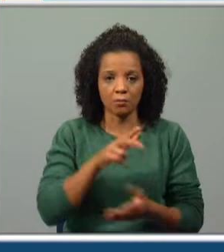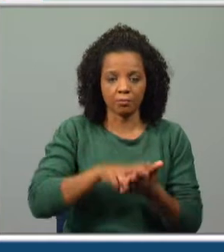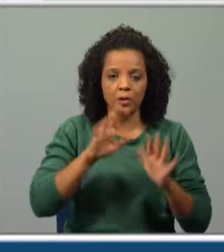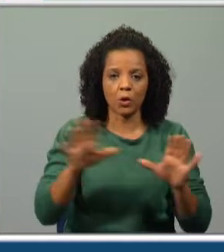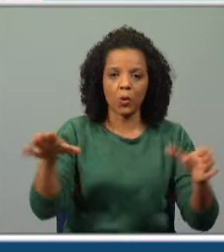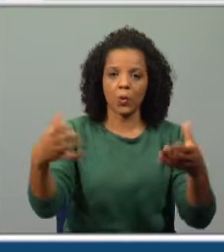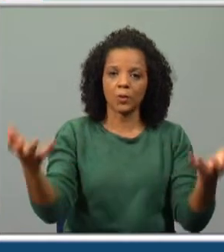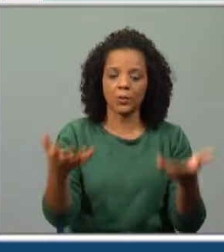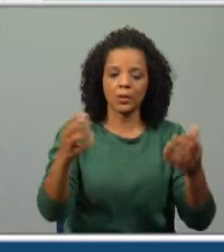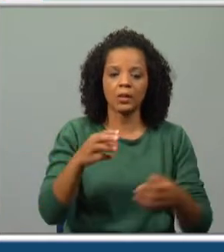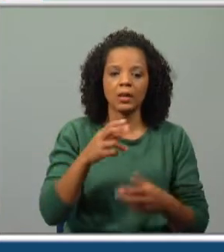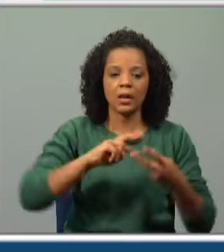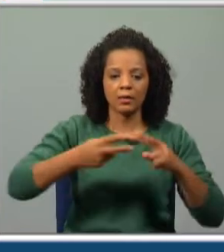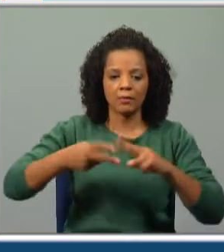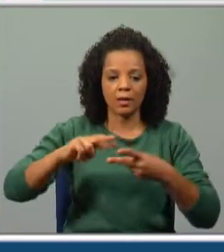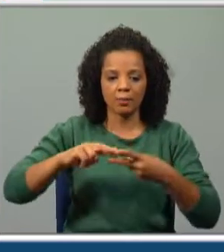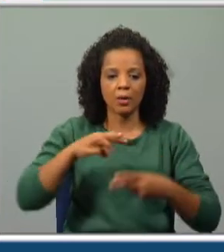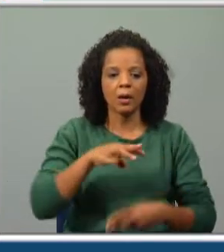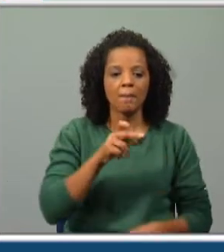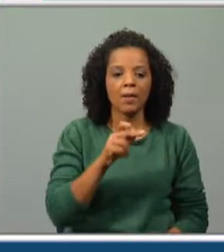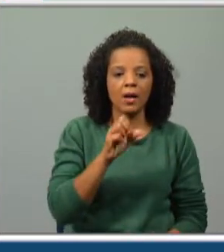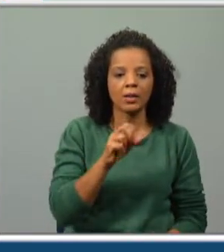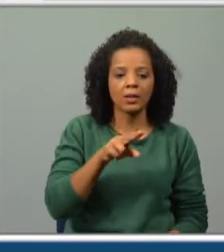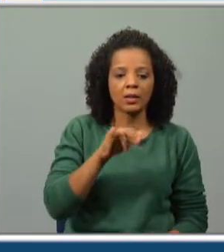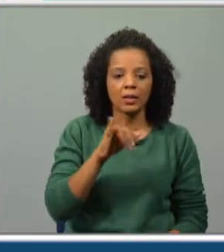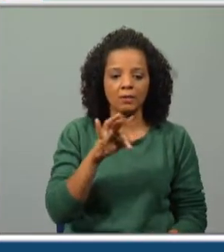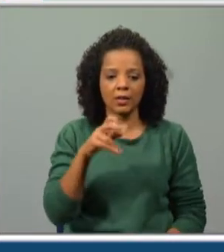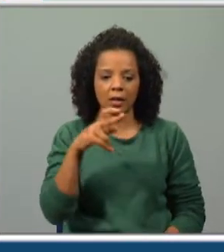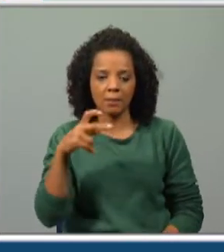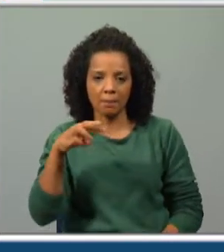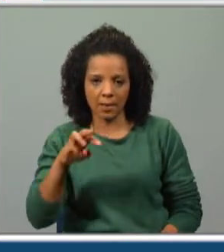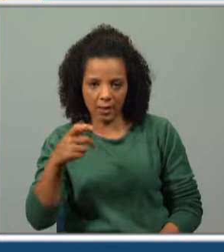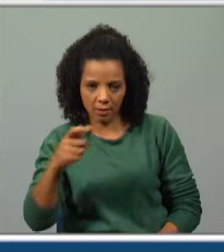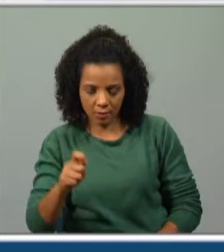acordo o advérbio magnificamente que modifica o verbo recompensar evidencia a 我非常同意副詞修飾動詞獎勵證明